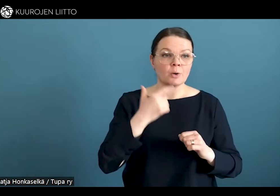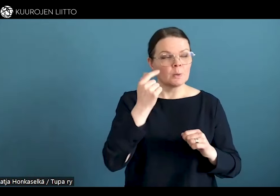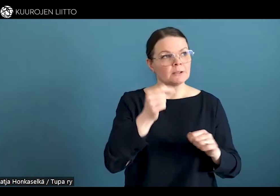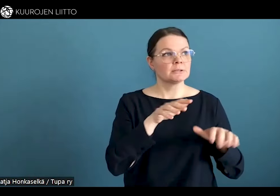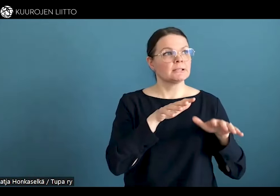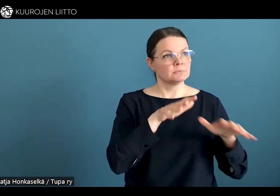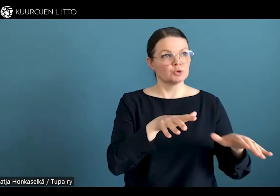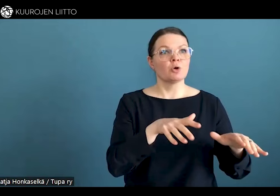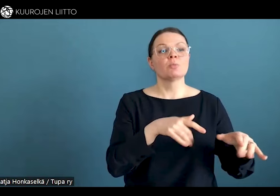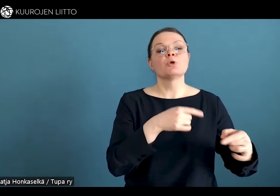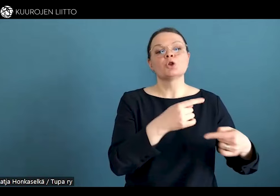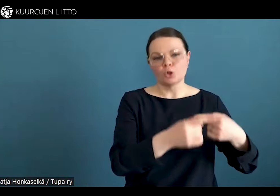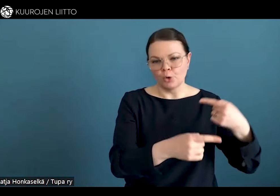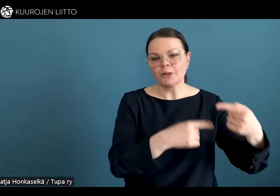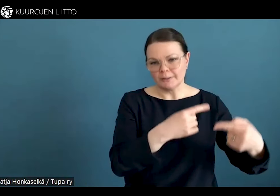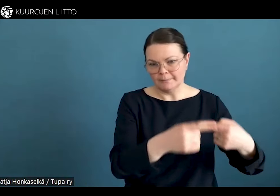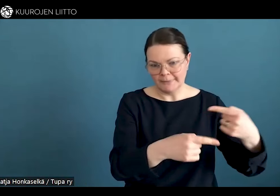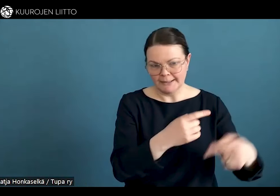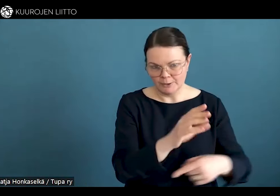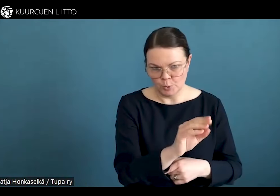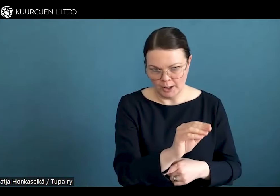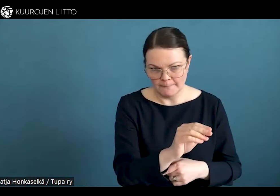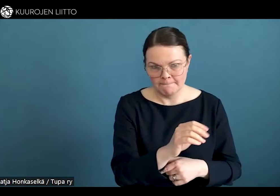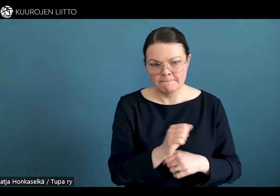uskoisin järjestelmän pääosin toimivan.